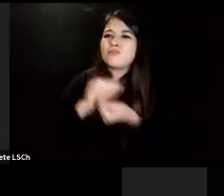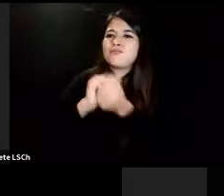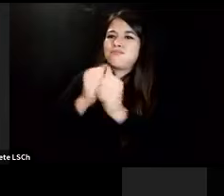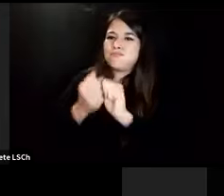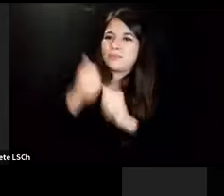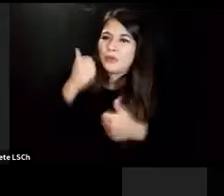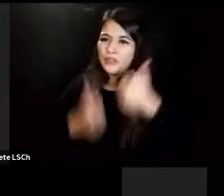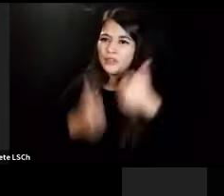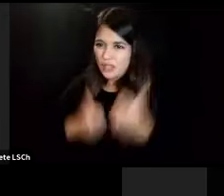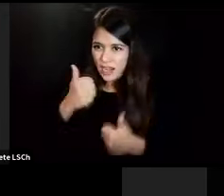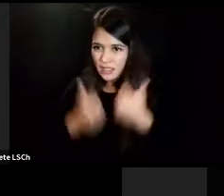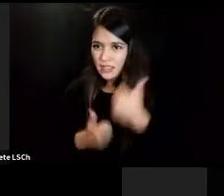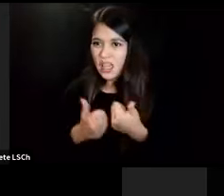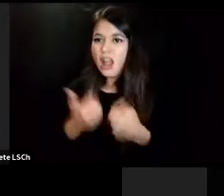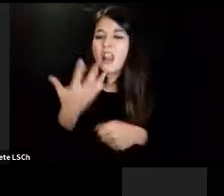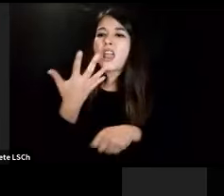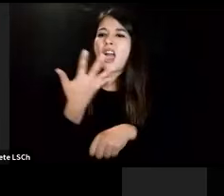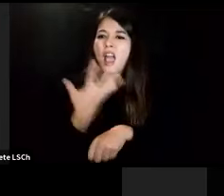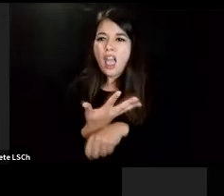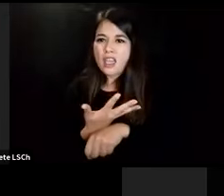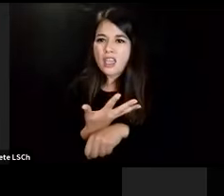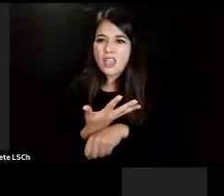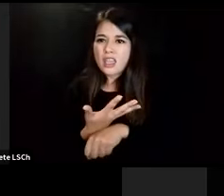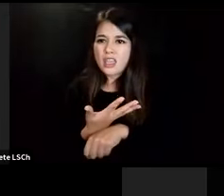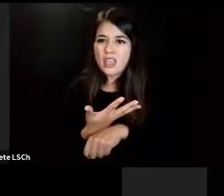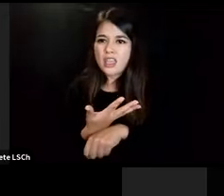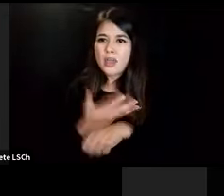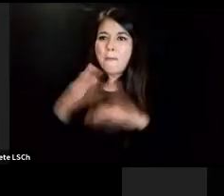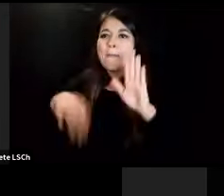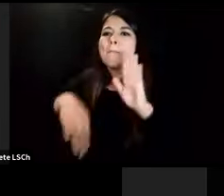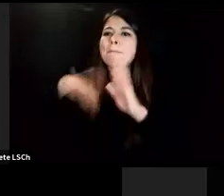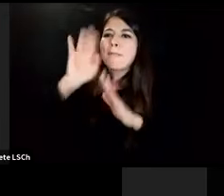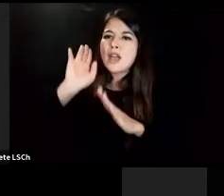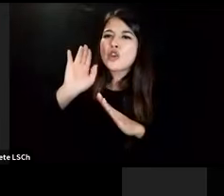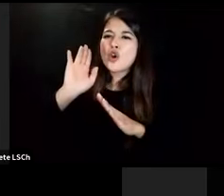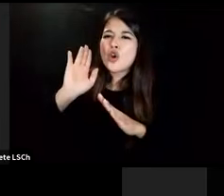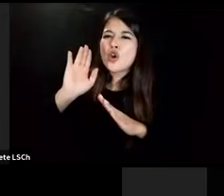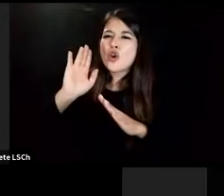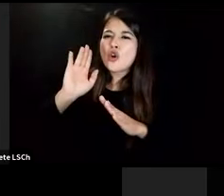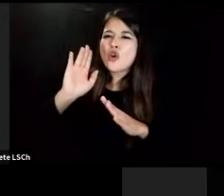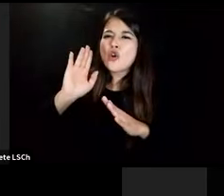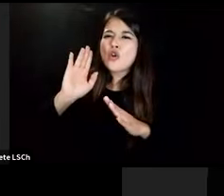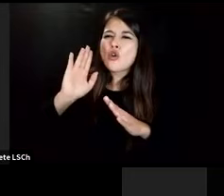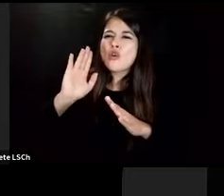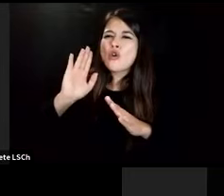vez un mayor mundo alrededor de los audiolibros que mucha gente no